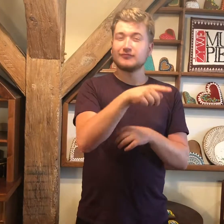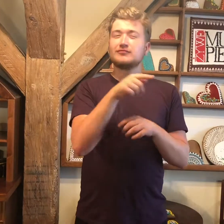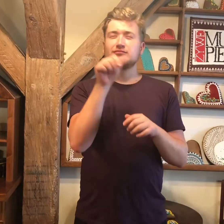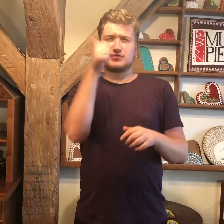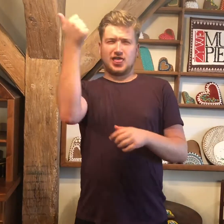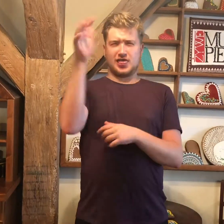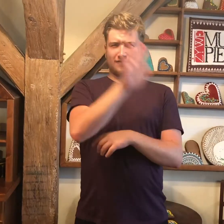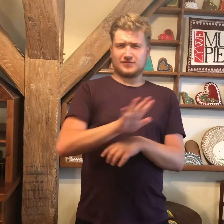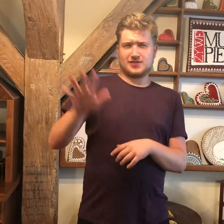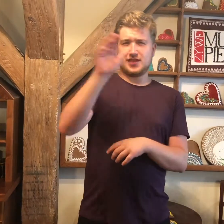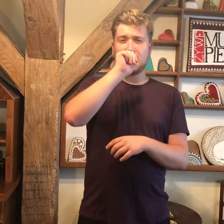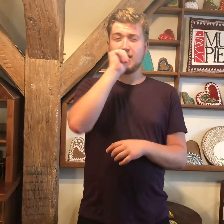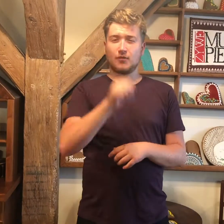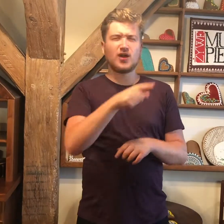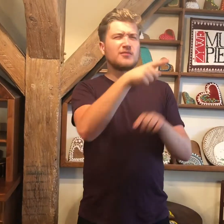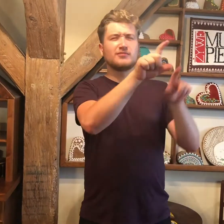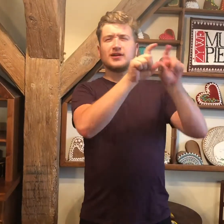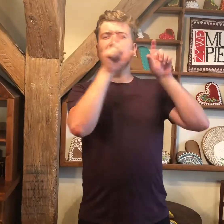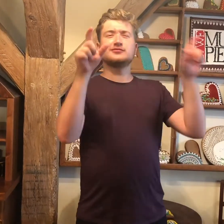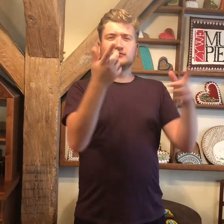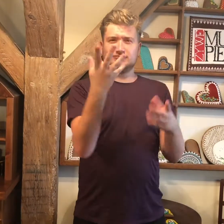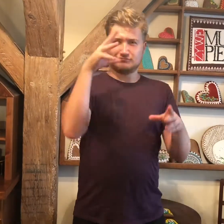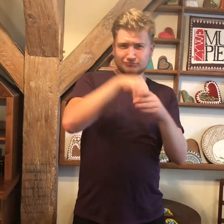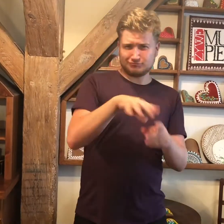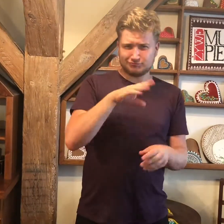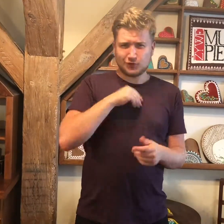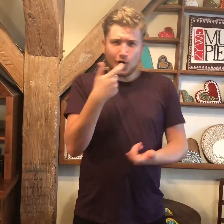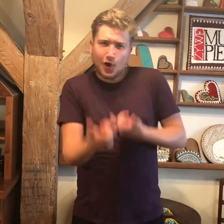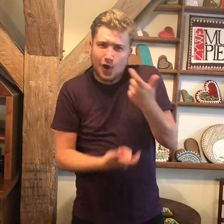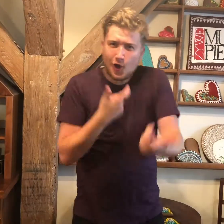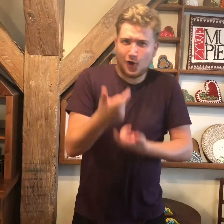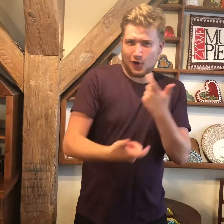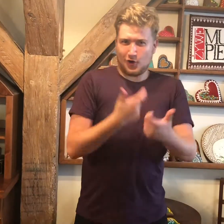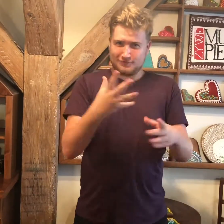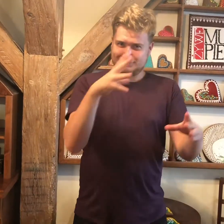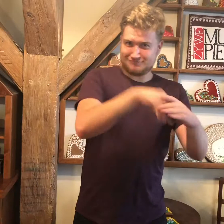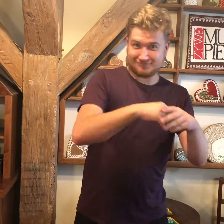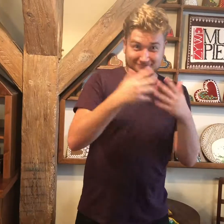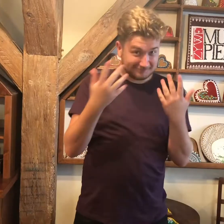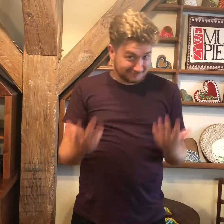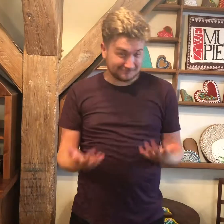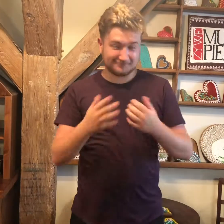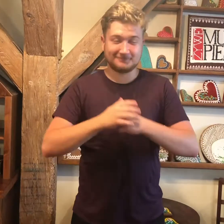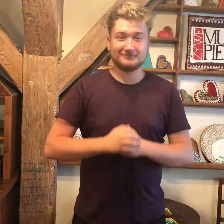Jest to pierwsza tego typu interaktywna placówka w Europie.